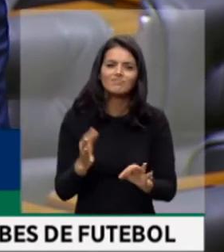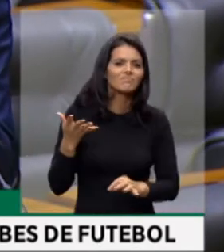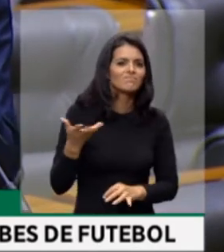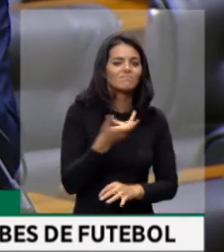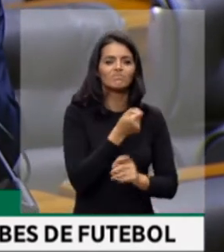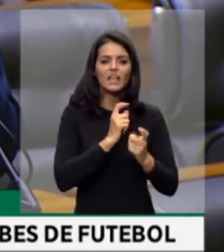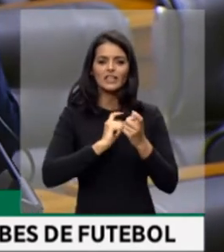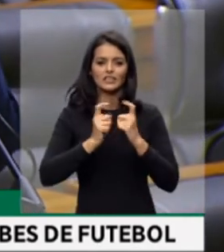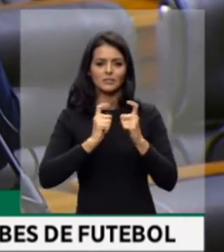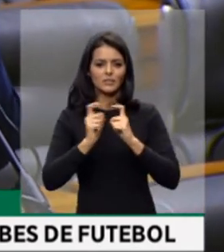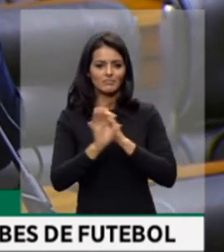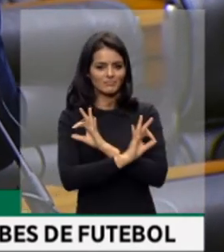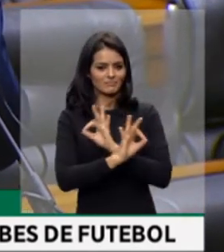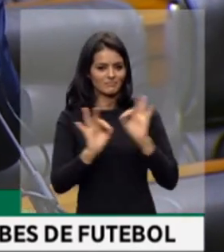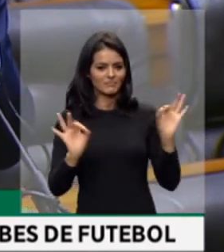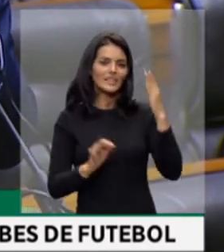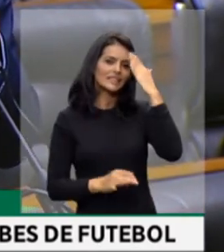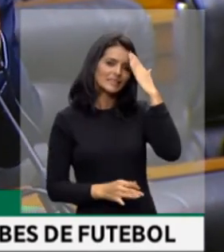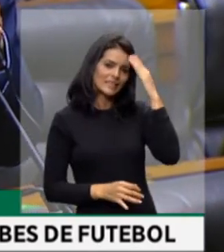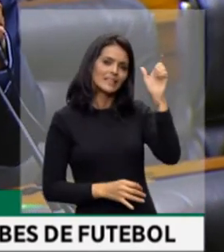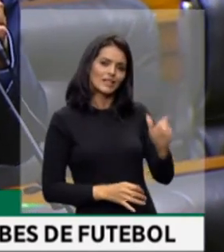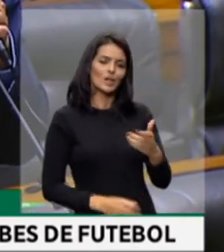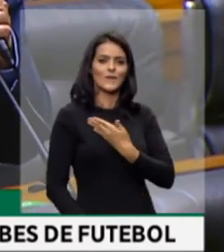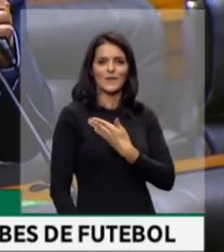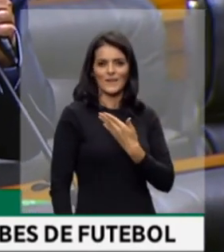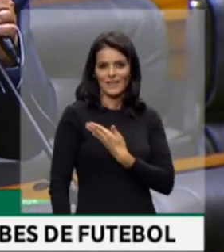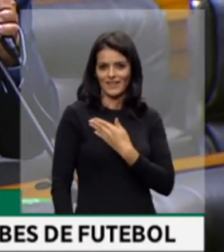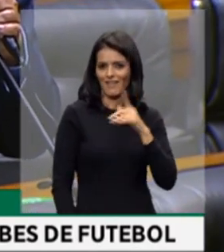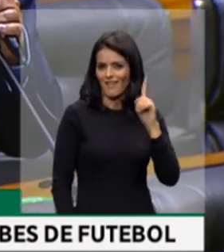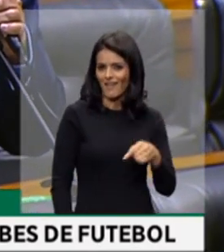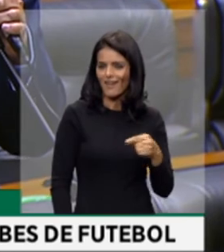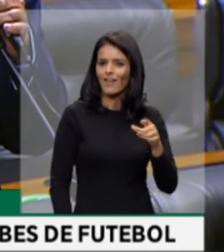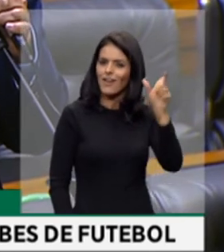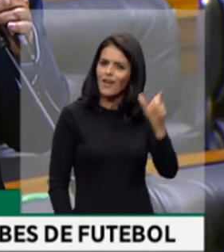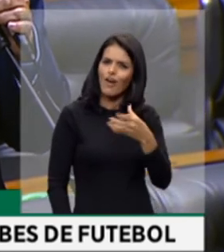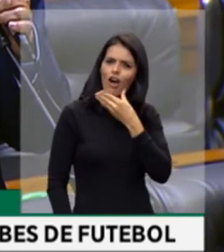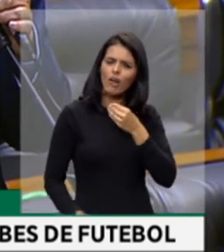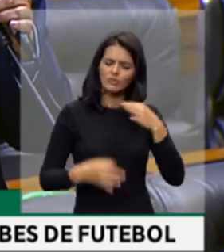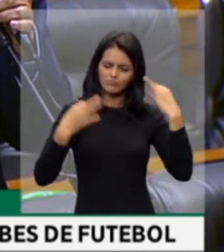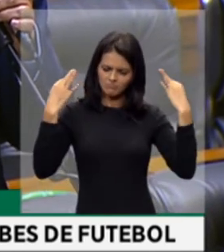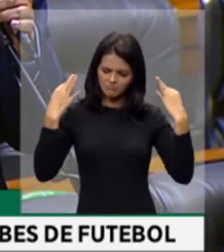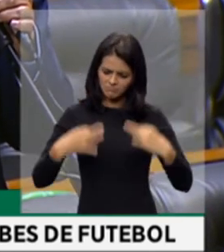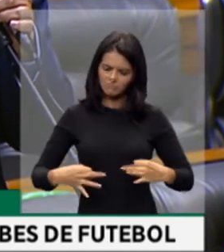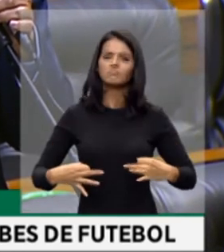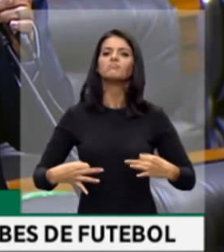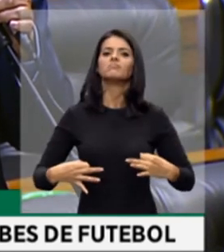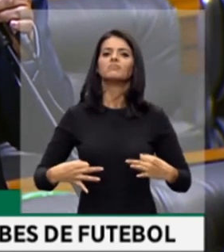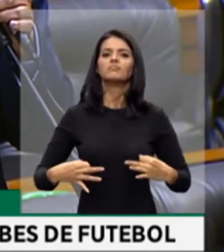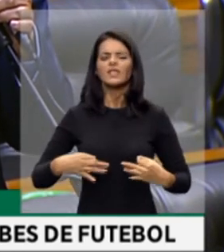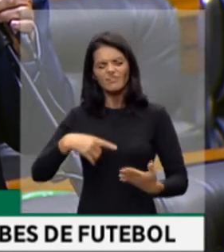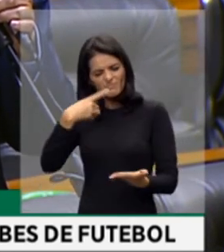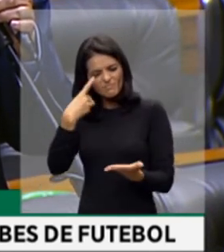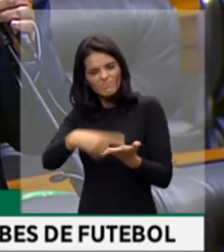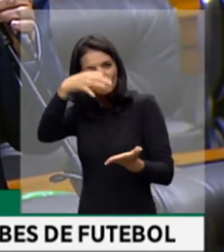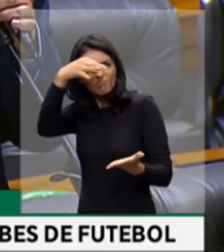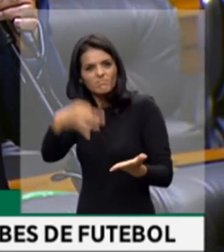CERTEZA QUE... CONTEMPLADO COM EXCELENTE ADMINISTRAÇÃO, SEI QUE O EDMILSON, O COLEGA EDMILSON É UM HOMEM ÍNTEGRO UMA PESSOA COMPROMETIDA COM AS QUESTÕES SOCIAIS,